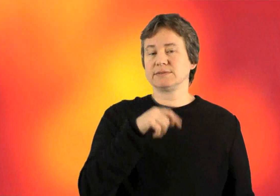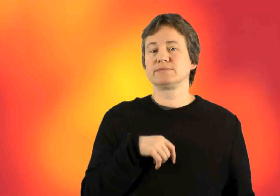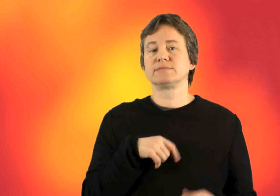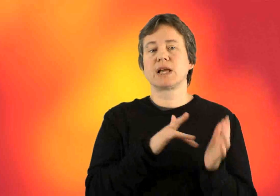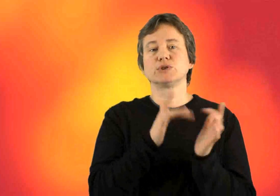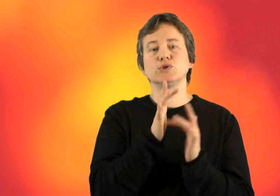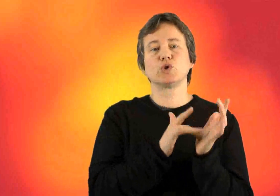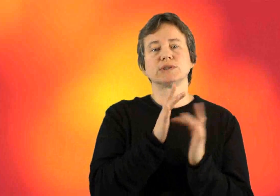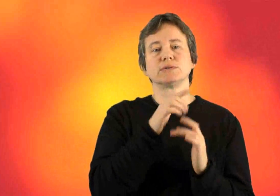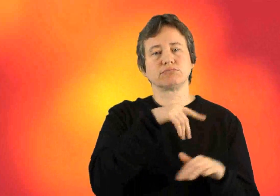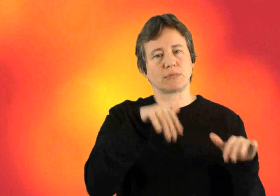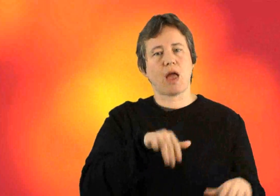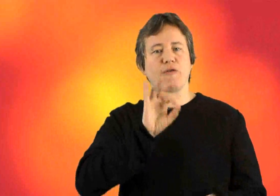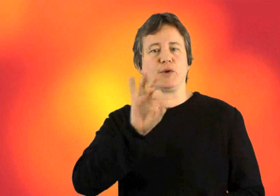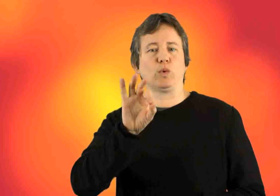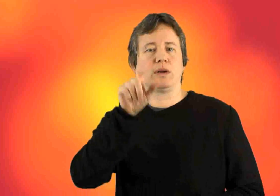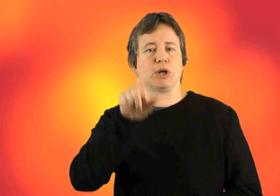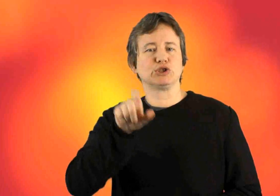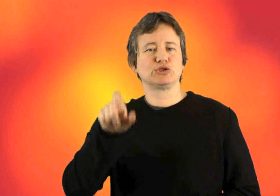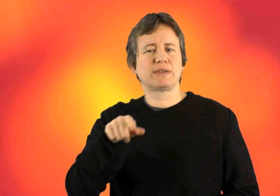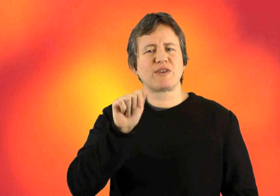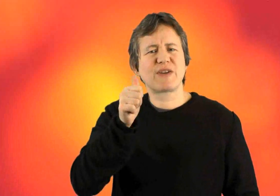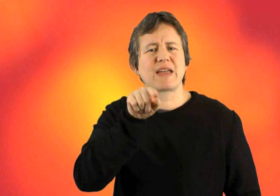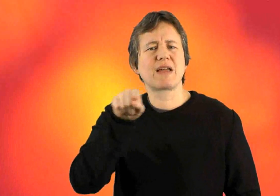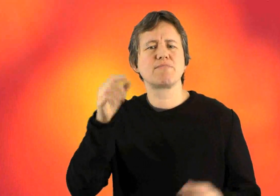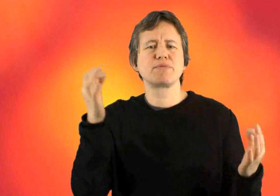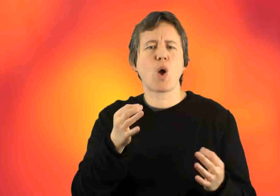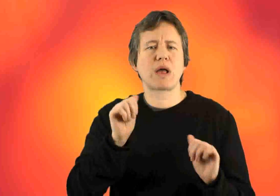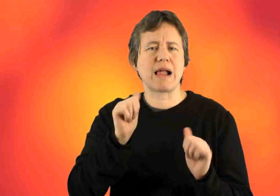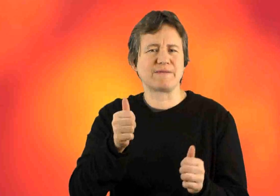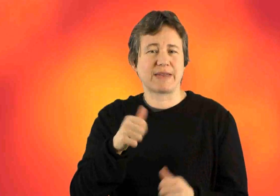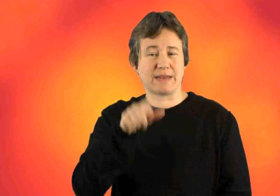Jesus ist da für alle Menschen, die Hilfe brauchen